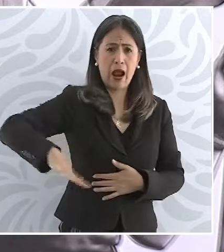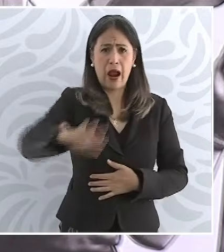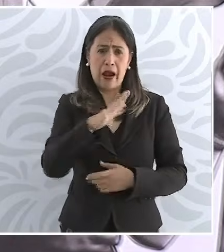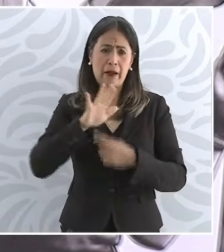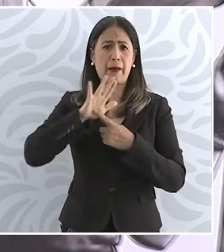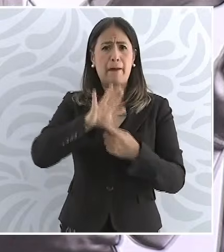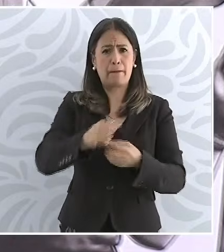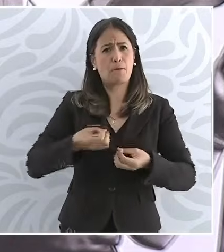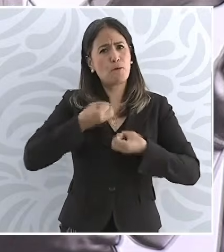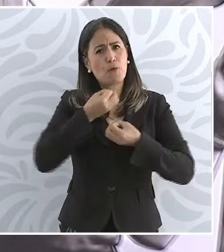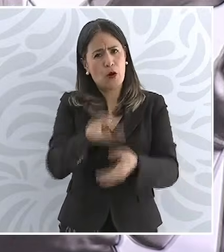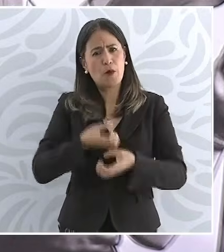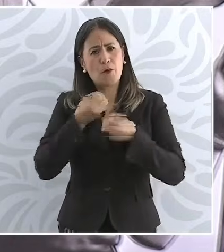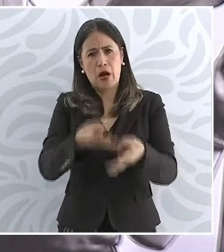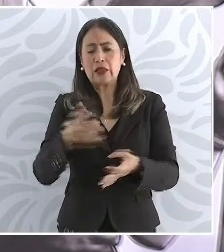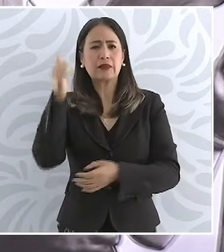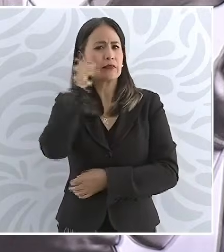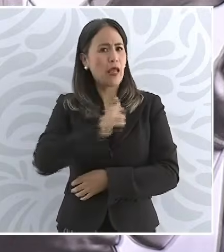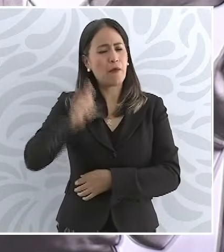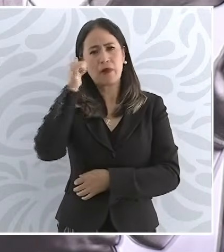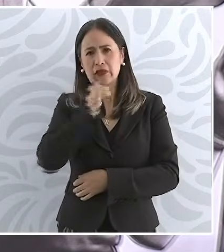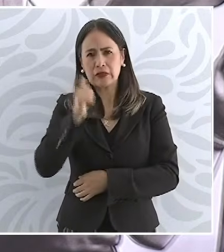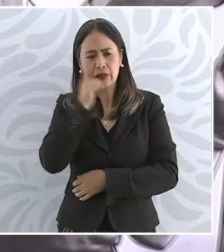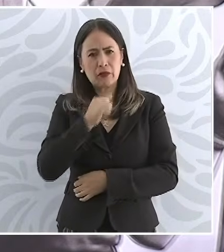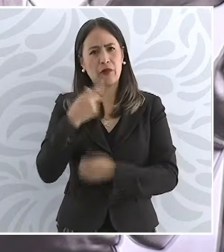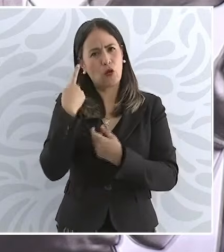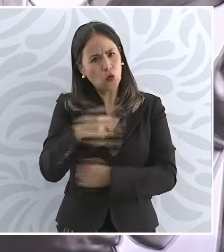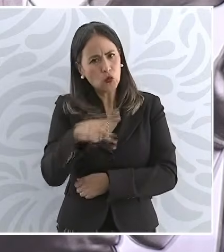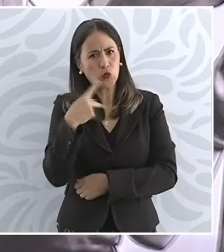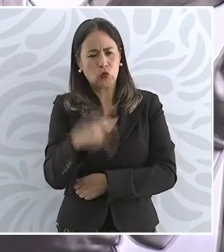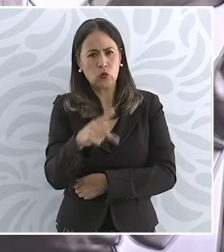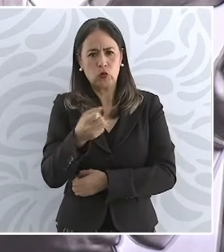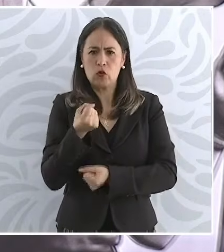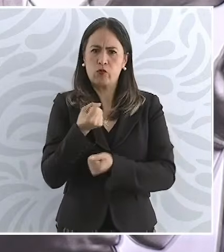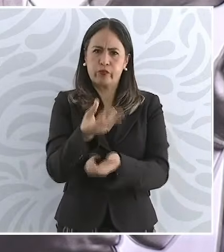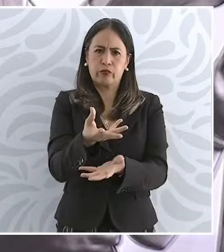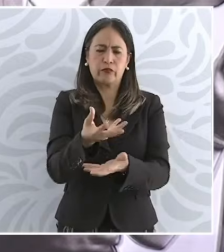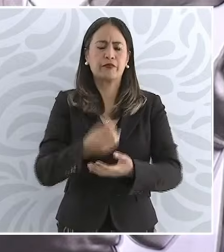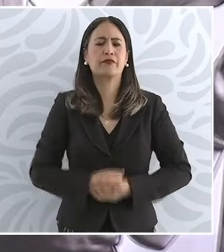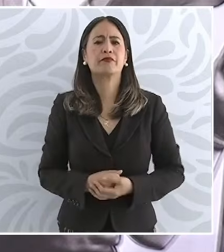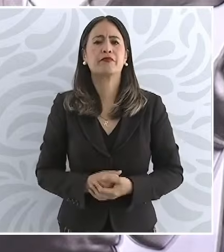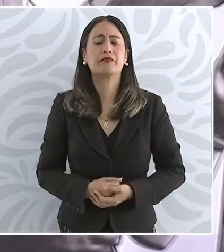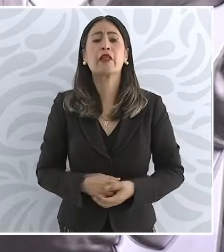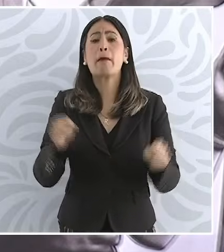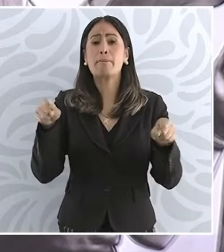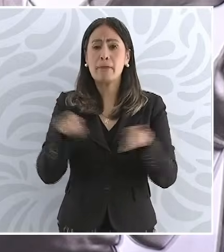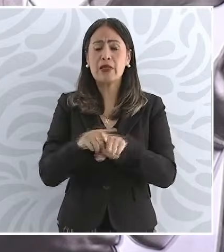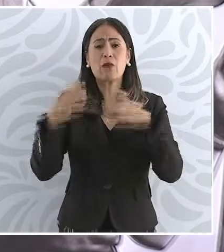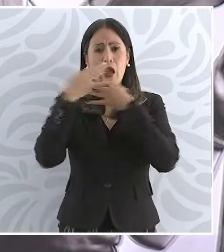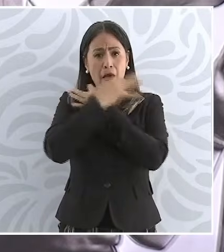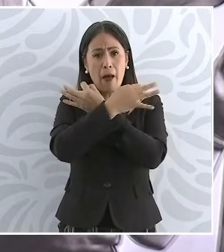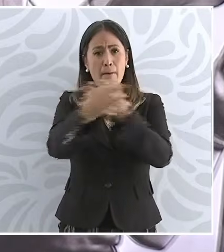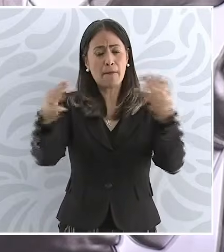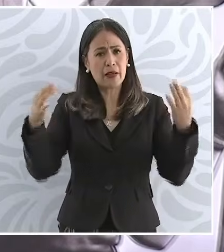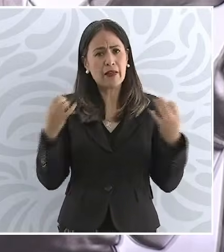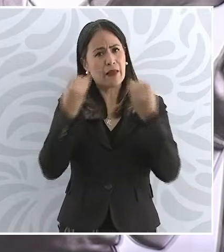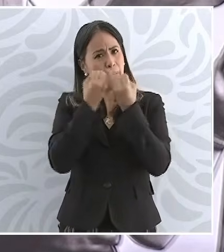Servicio del pueblo al mismo tiempo fue una declaración de soberanía con la expropiación